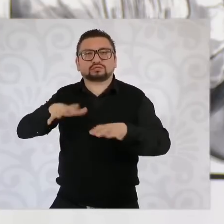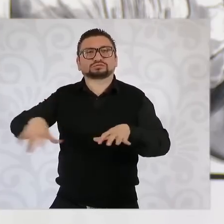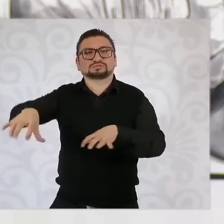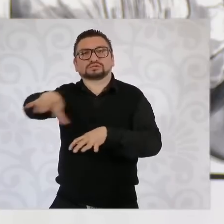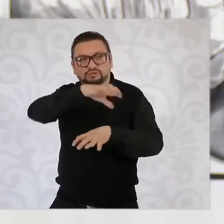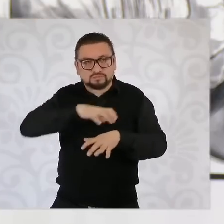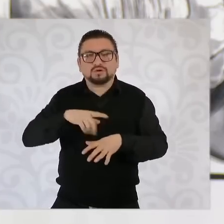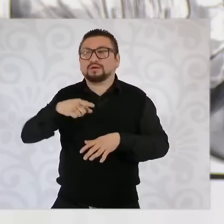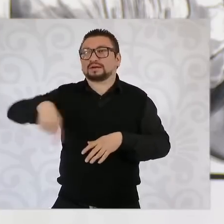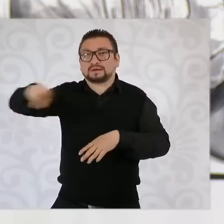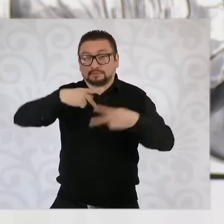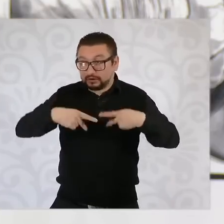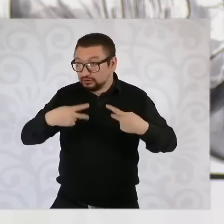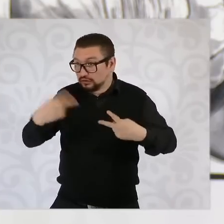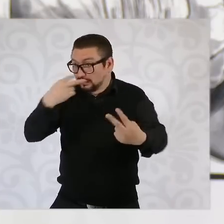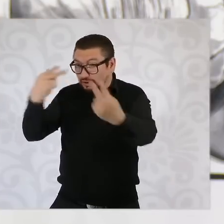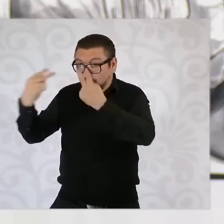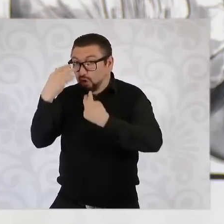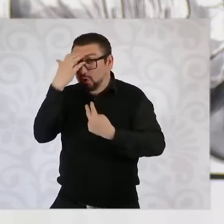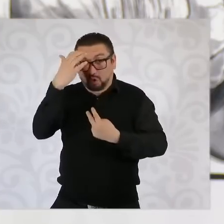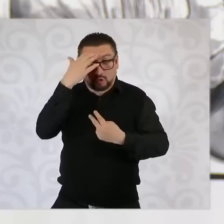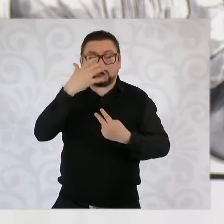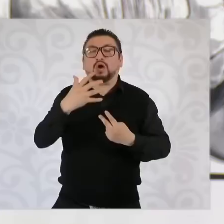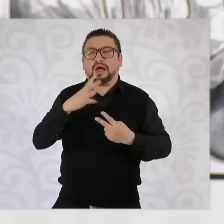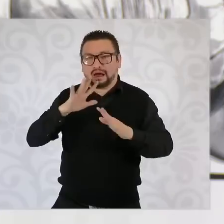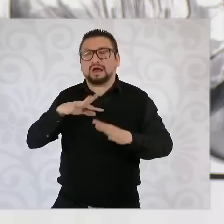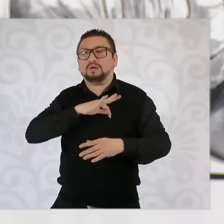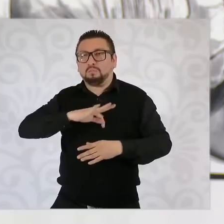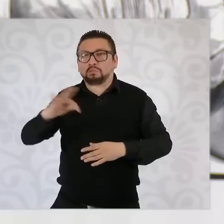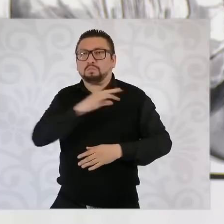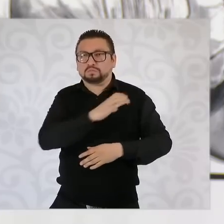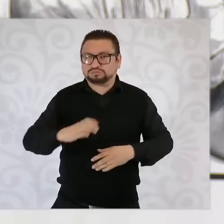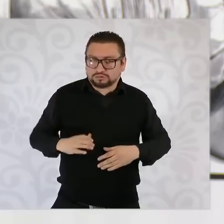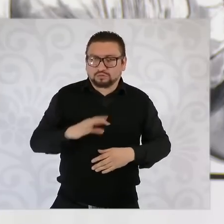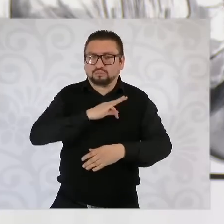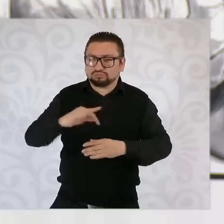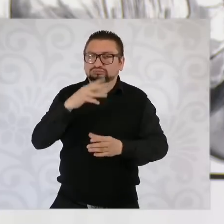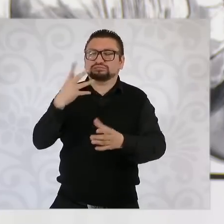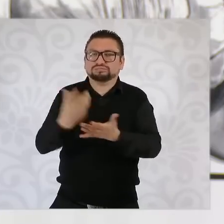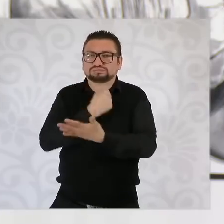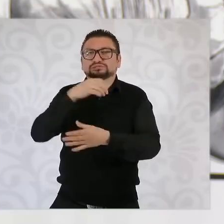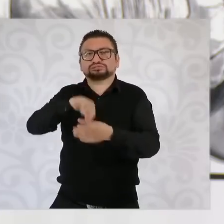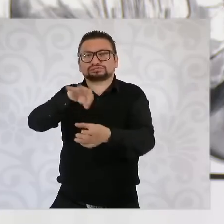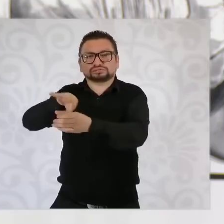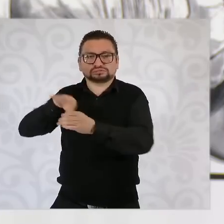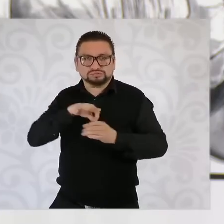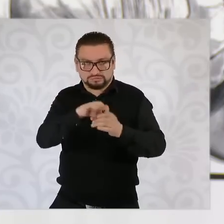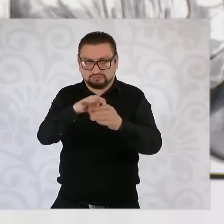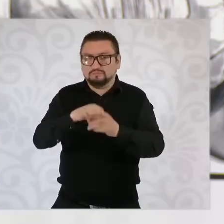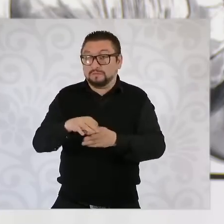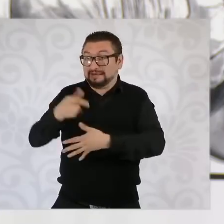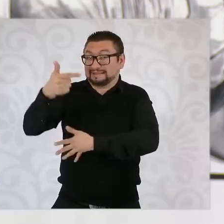el el voto Popular a que la gente los conozca y que no se aparte pues de estas listas de los